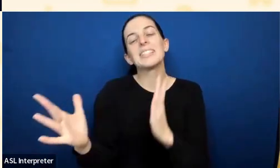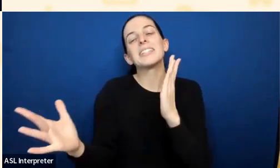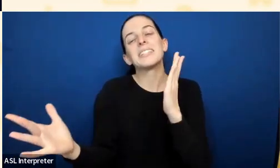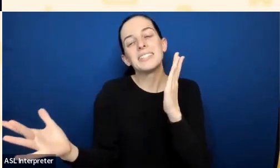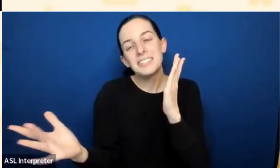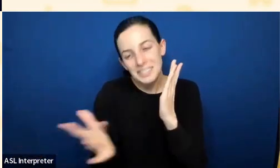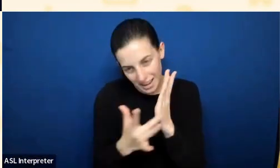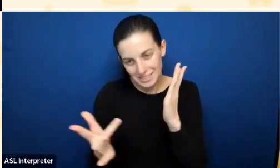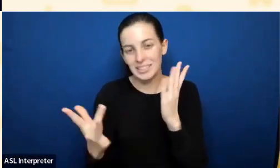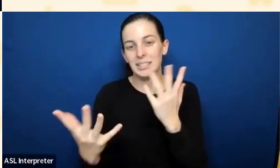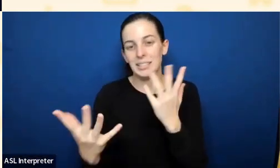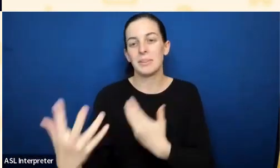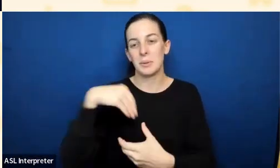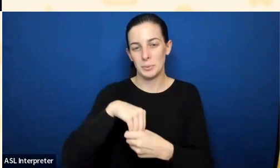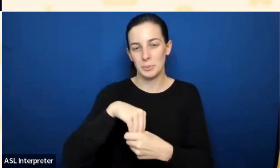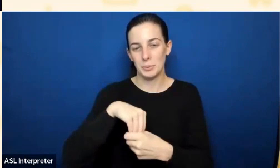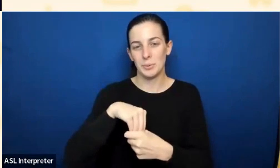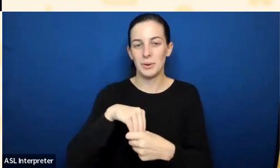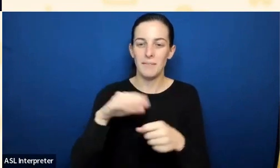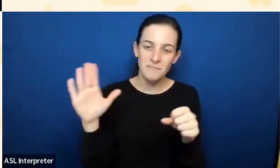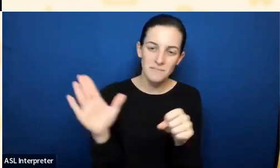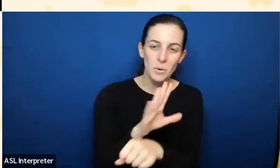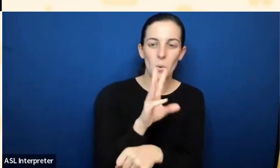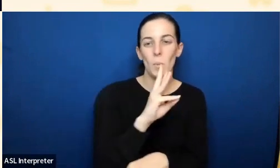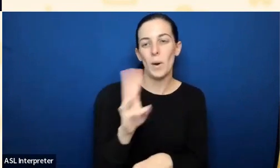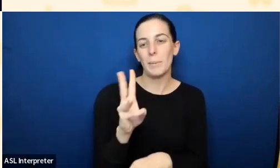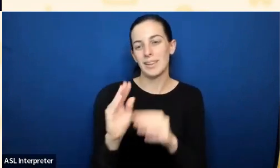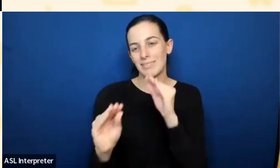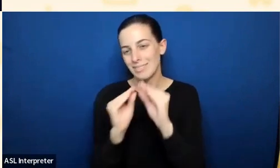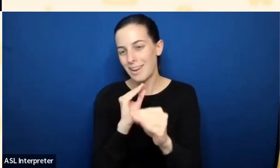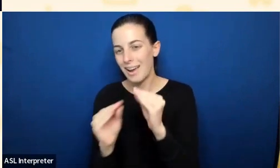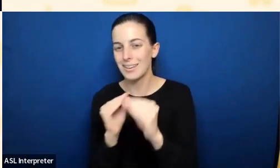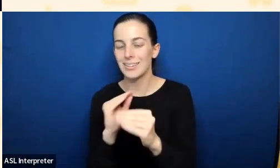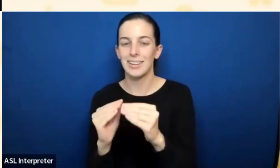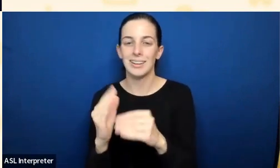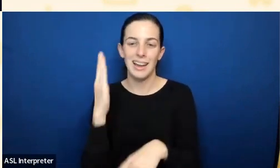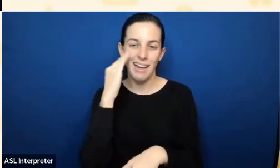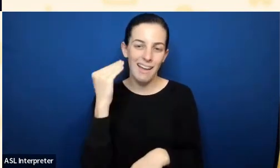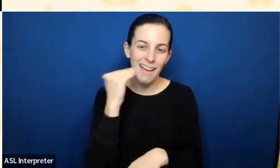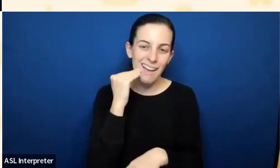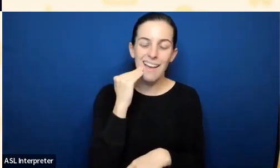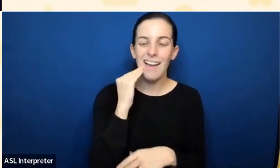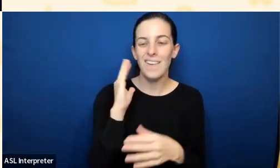a través de un tema de edición completo del sitio o manualmente a través de un archivo de encabezado en un tema clásico.